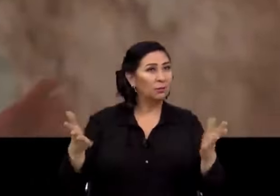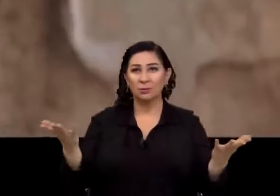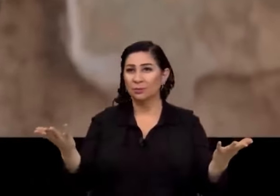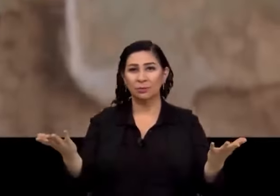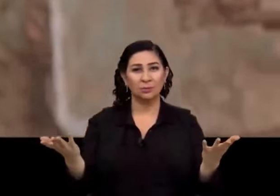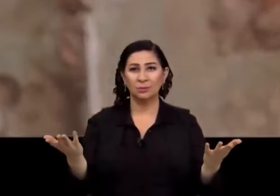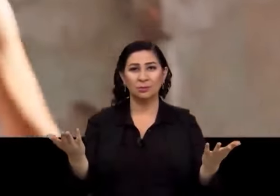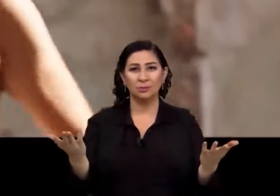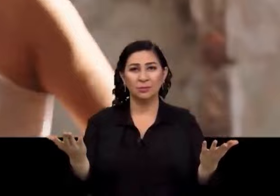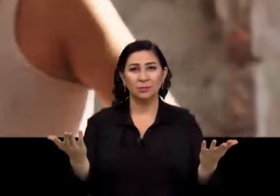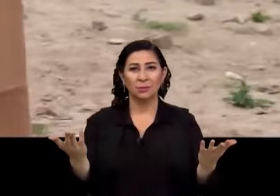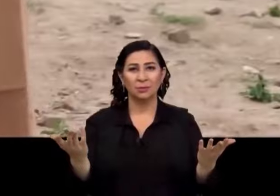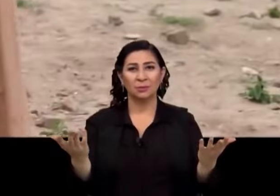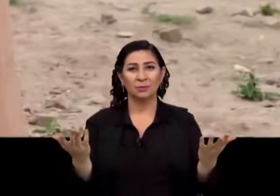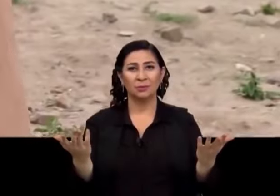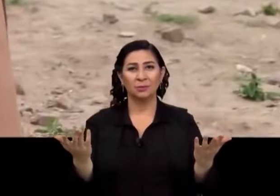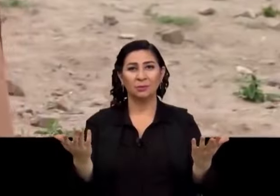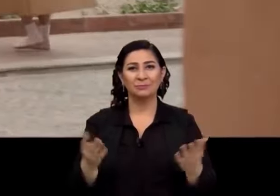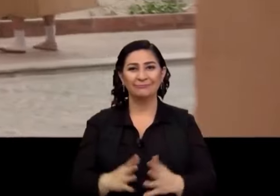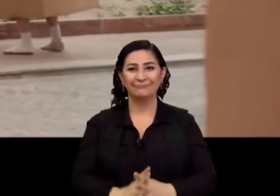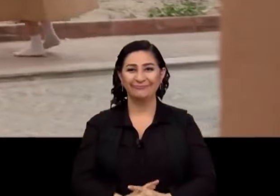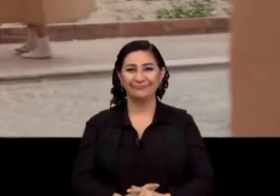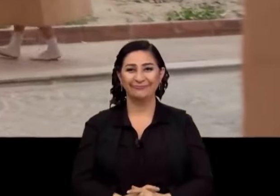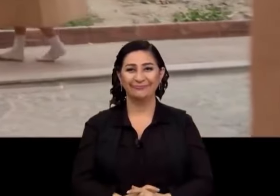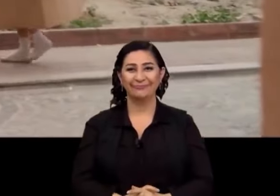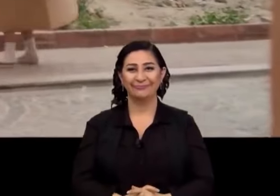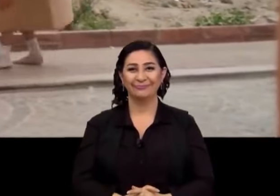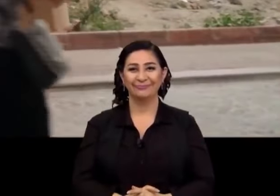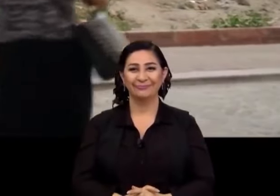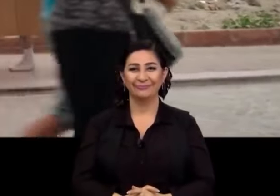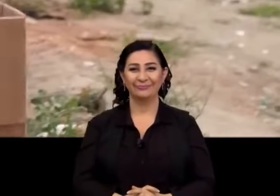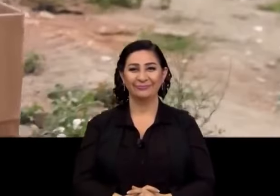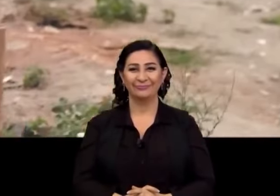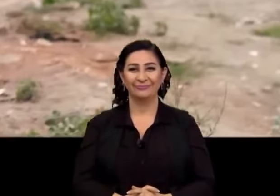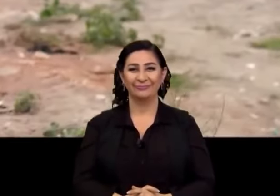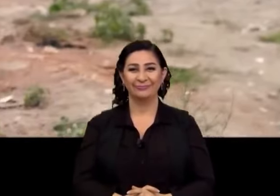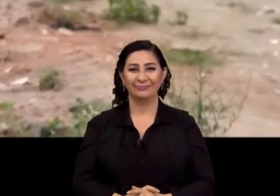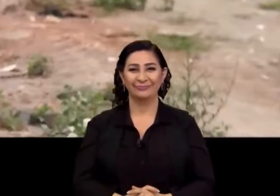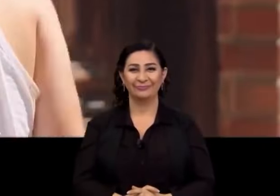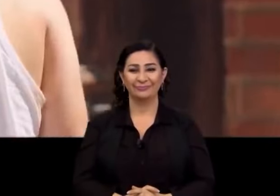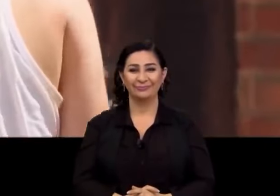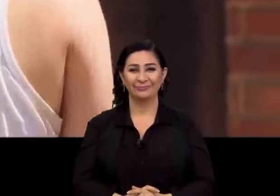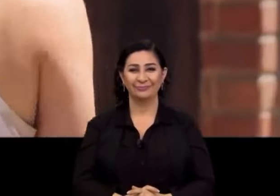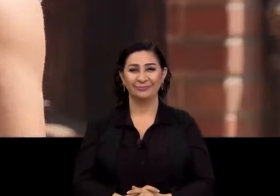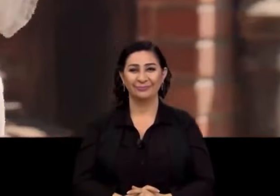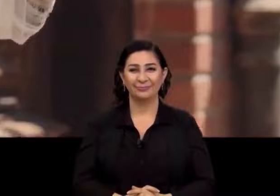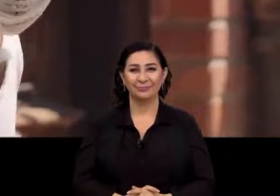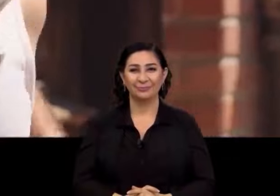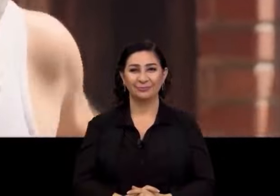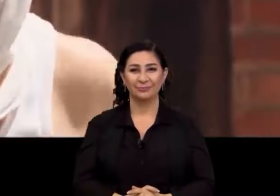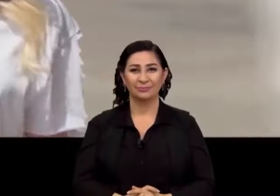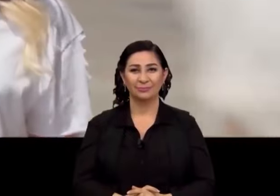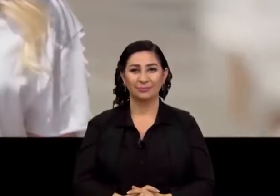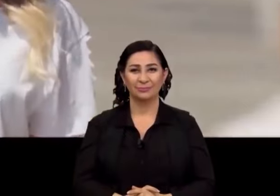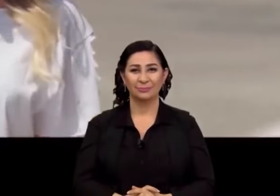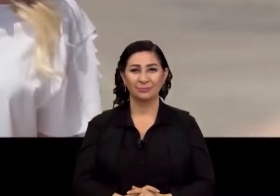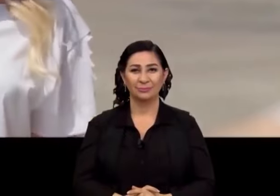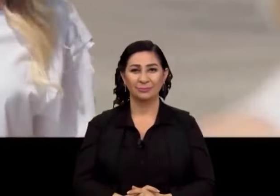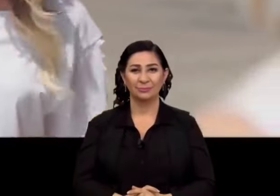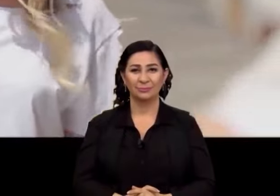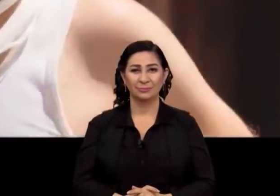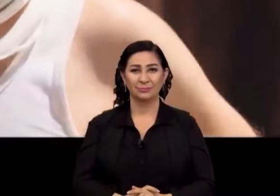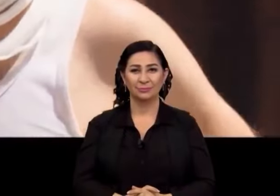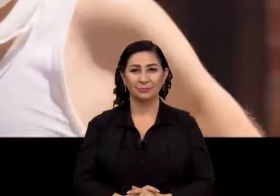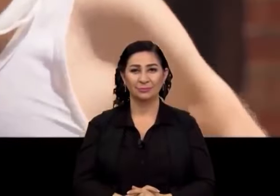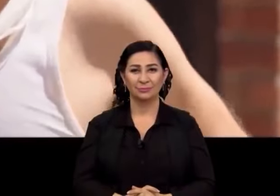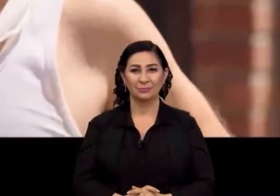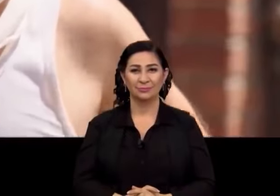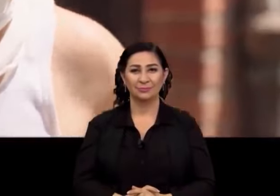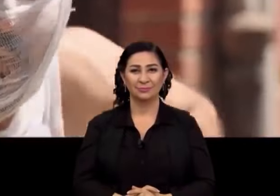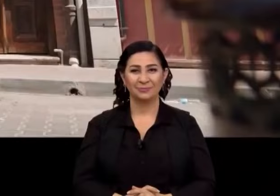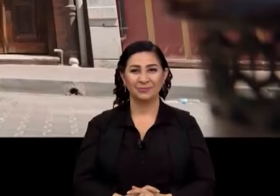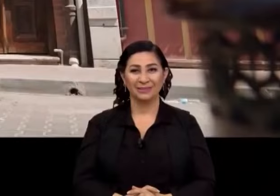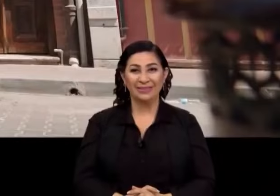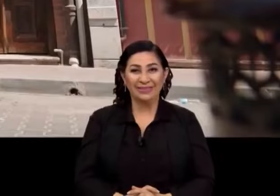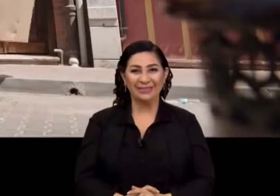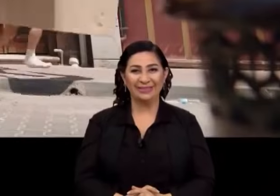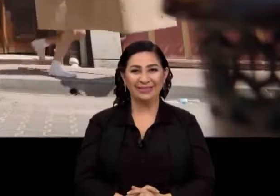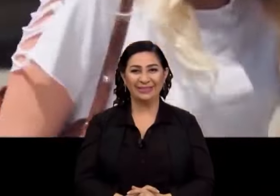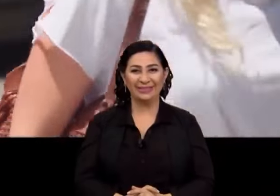[Müzik] lan kaç